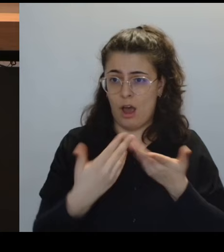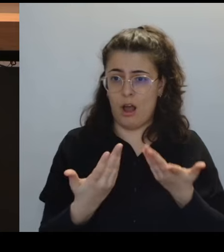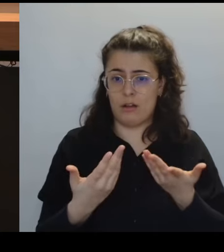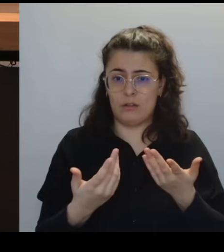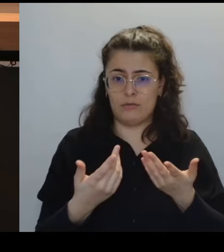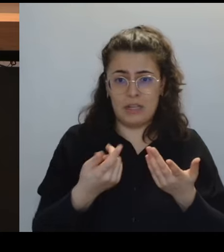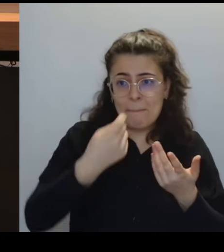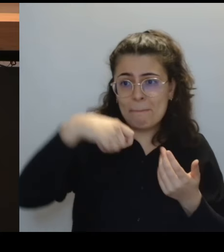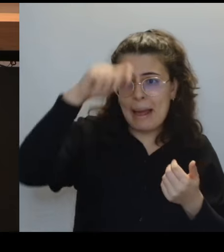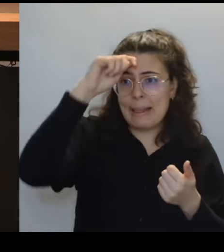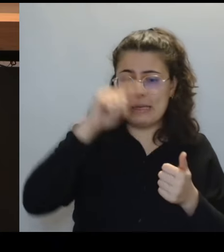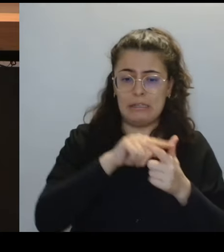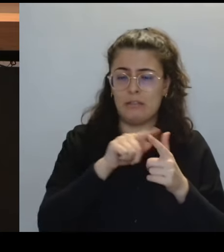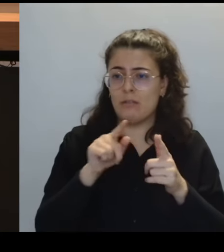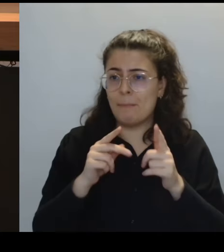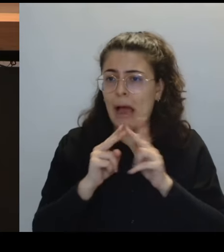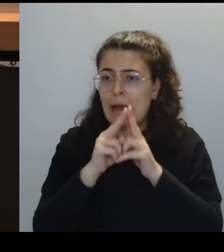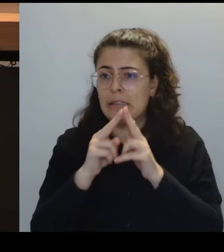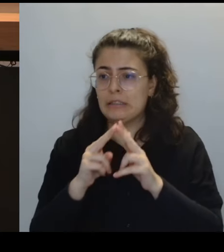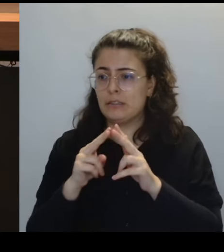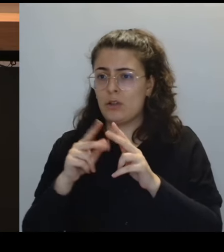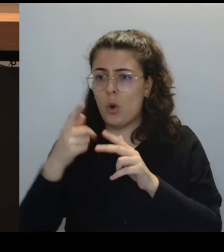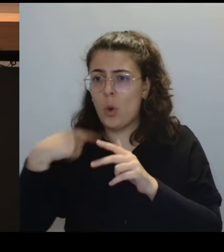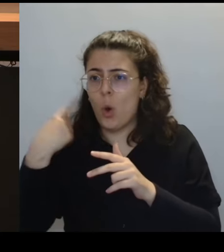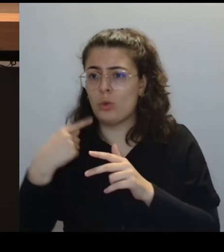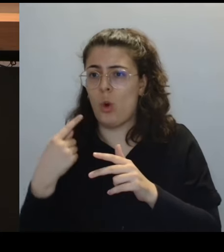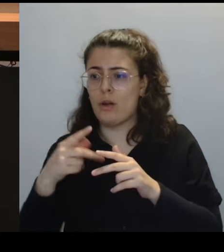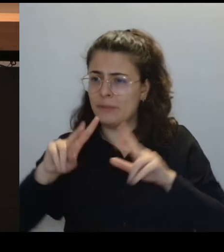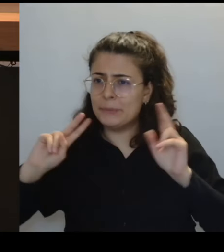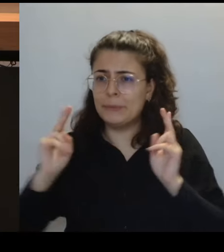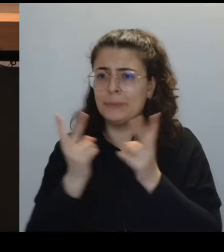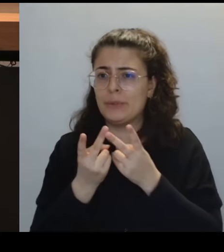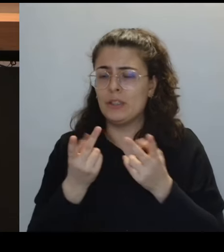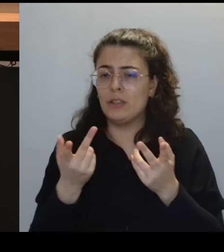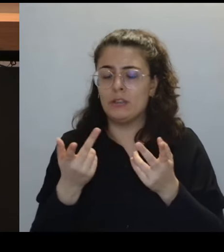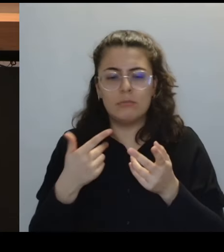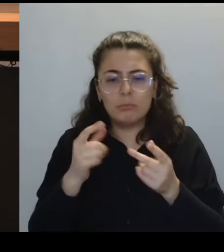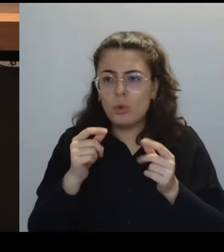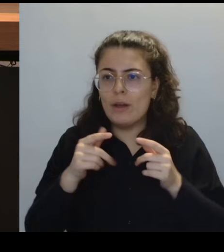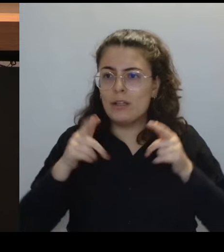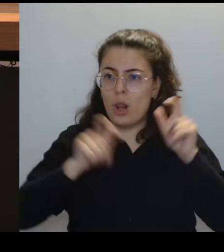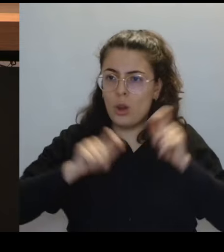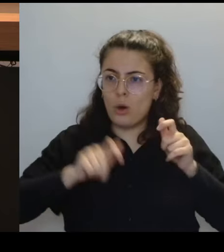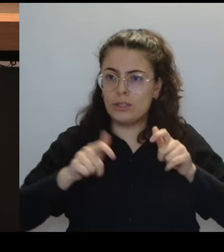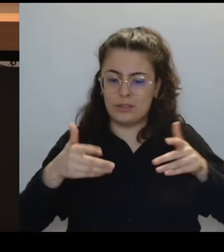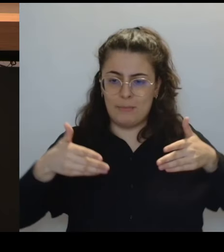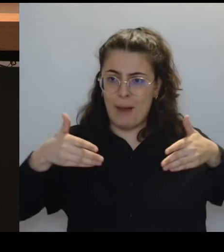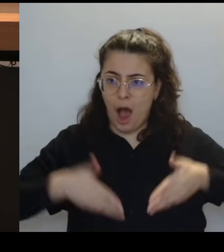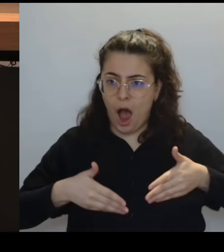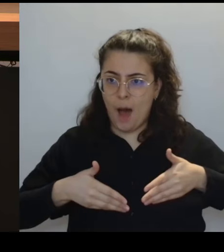Wohlhabende im Stadtkern wohnen und arme Menschen an den Stadtrand gedrängt werden, darunter übrigens viele Menschen mit Migrationsgeschichte.